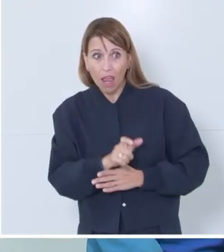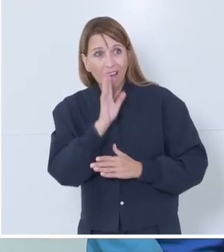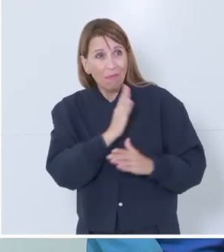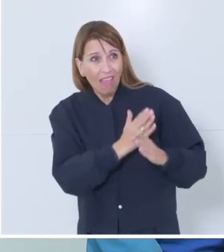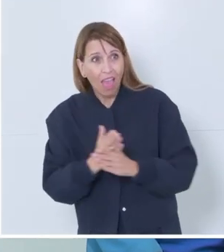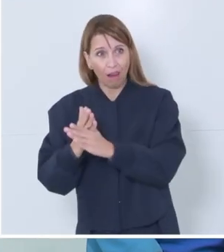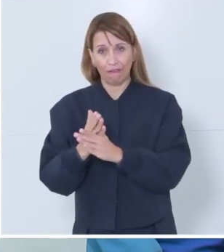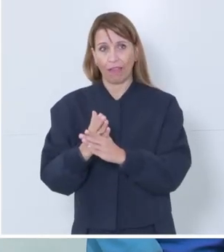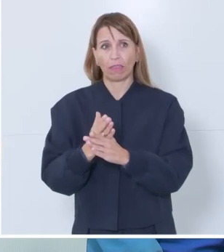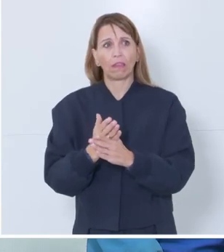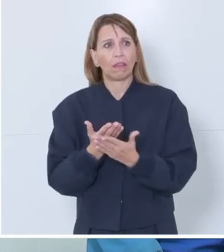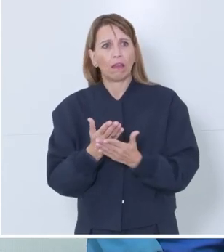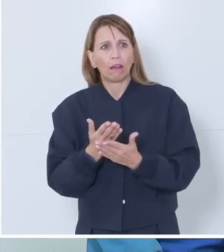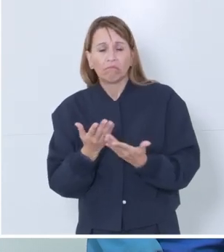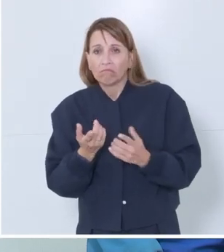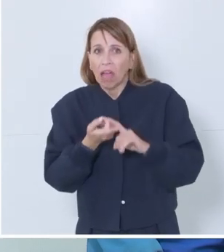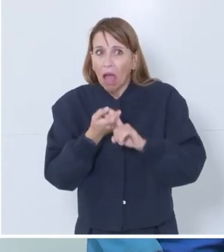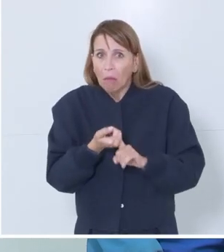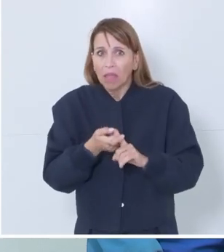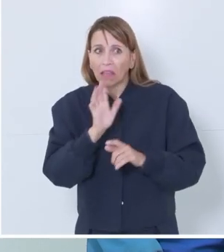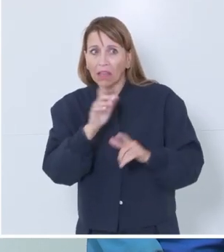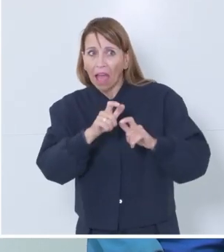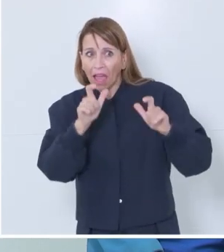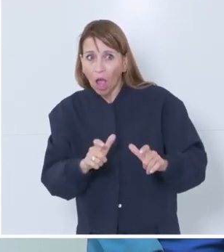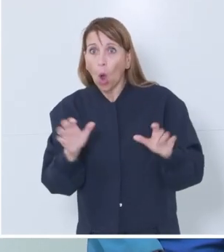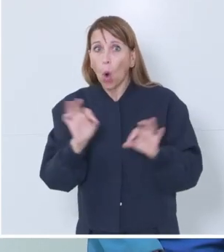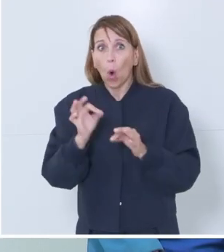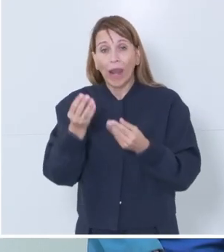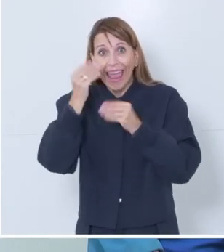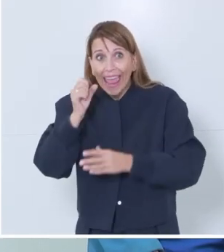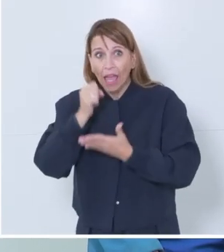Zivildienst-Einrichtung abhängt oder aufgrund so mancher ehrenamtlicher Aufgaben und Funktionen,